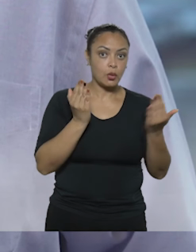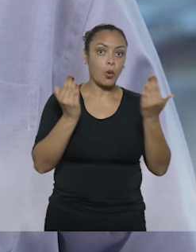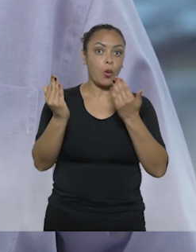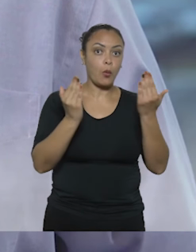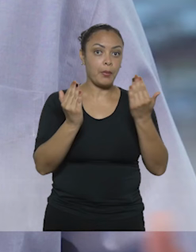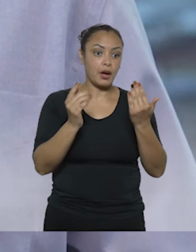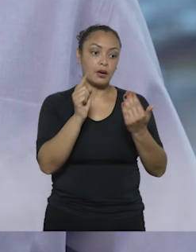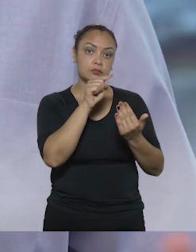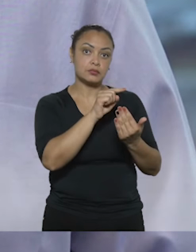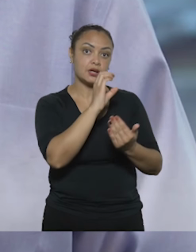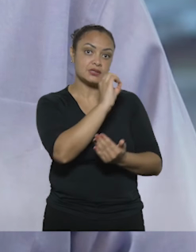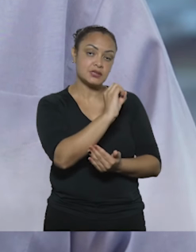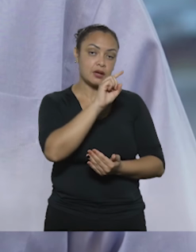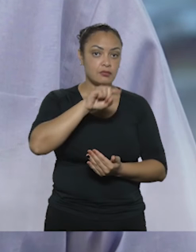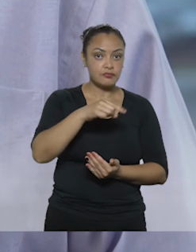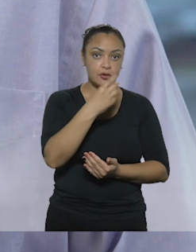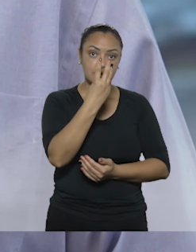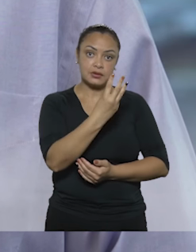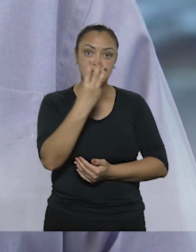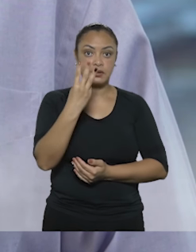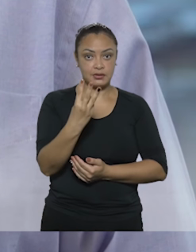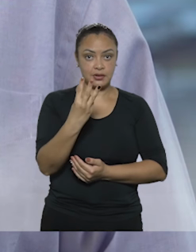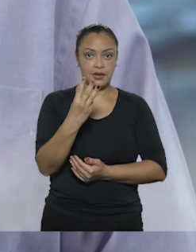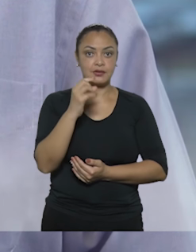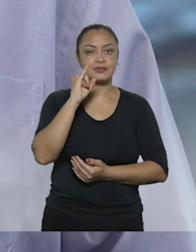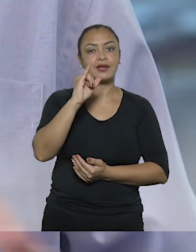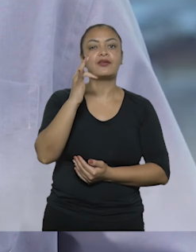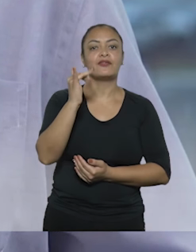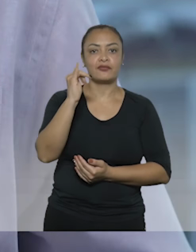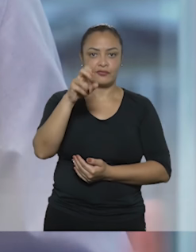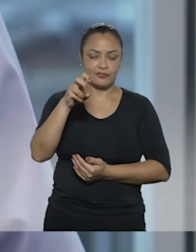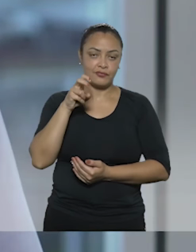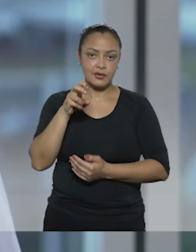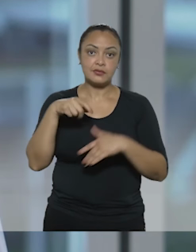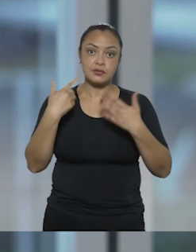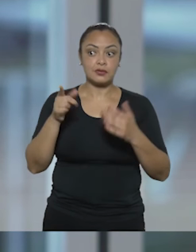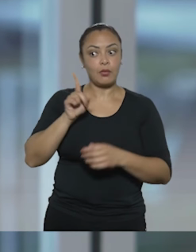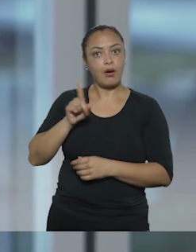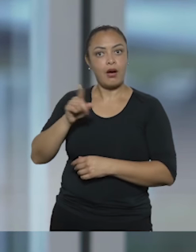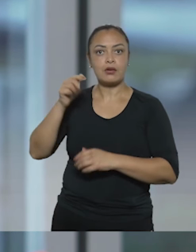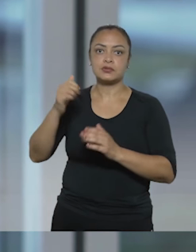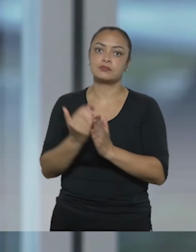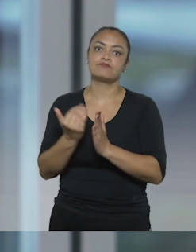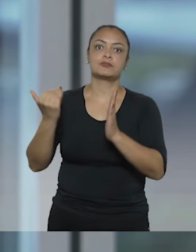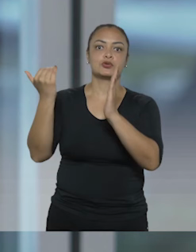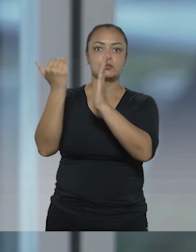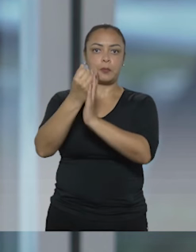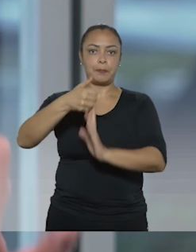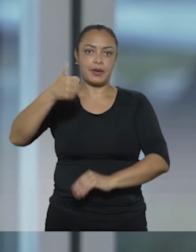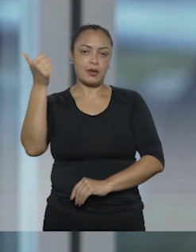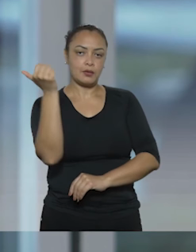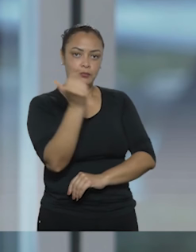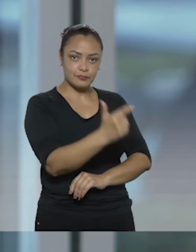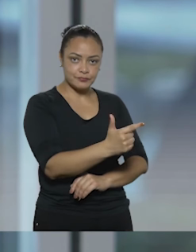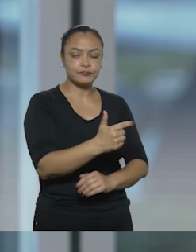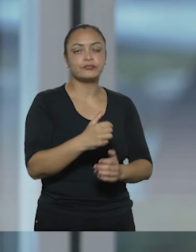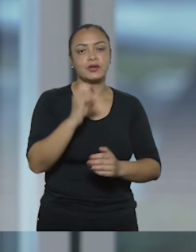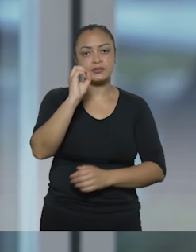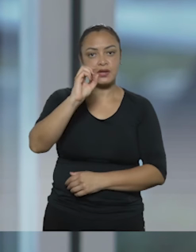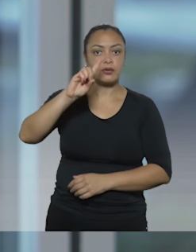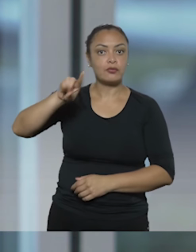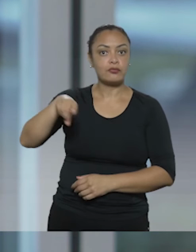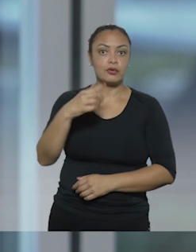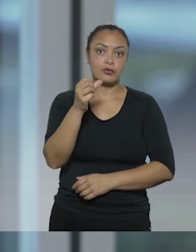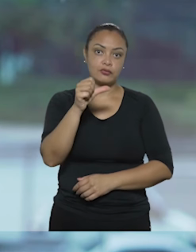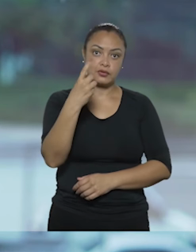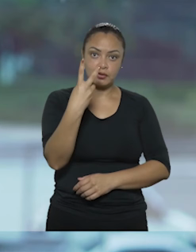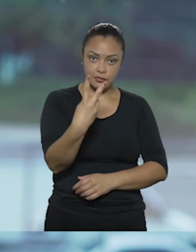somente 0,33% do IFIX, portanto, uma performance do BCIA superior ao índice em 0,92%.